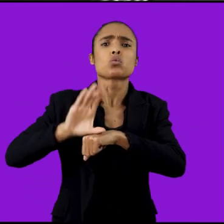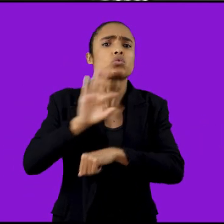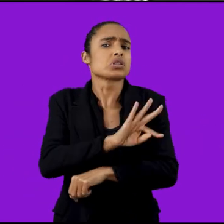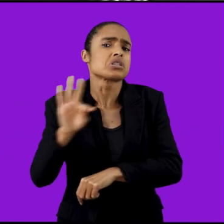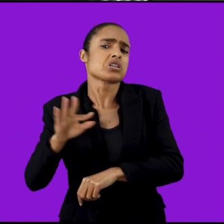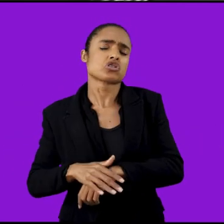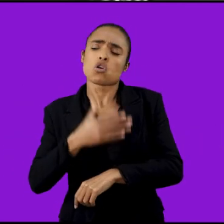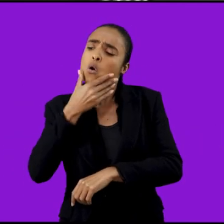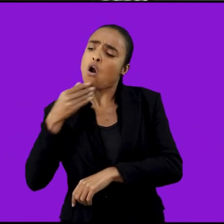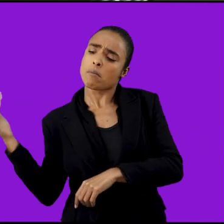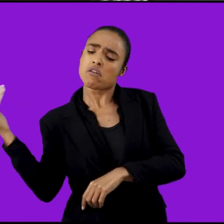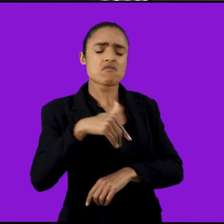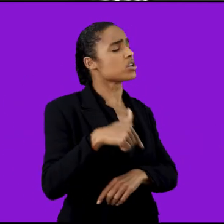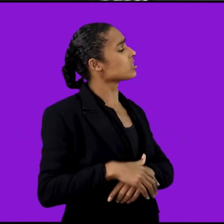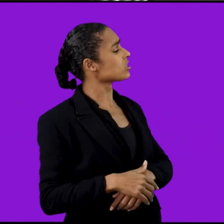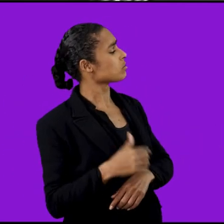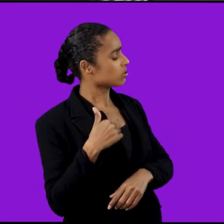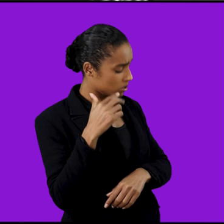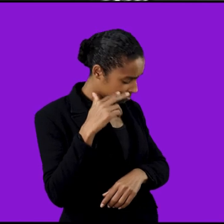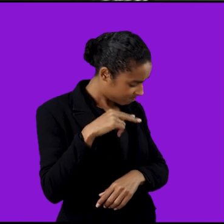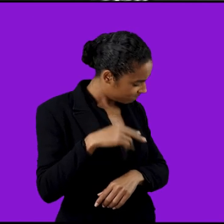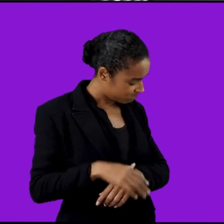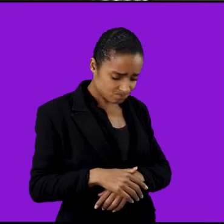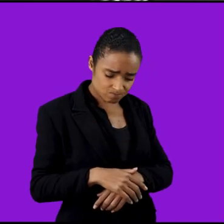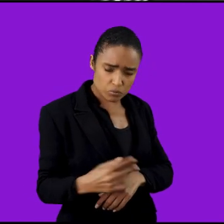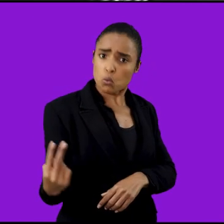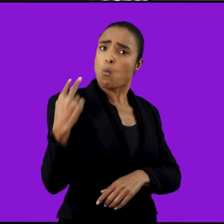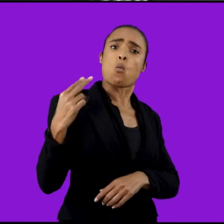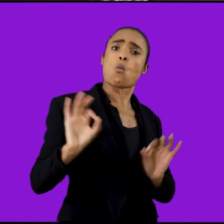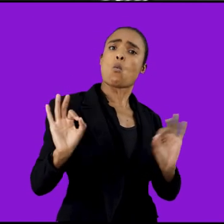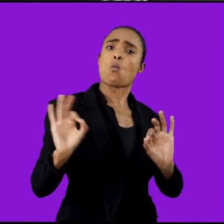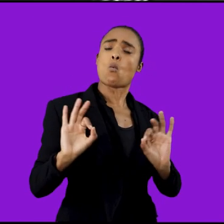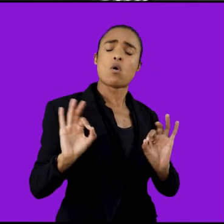e não olhavam para mim. Aí eu falei: “Mas… Olha eu quero assim, quero assado e o mapa